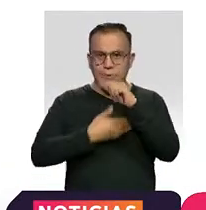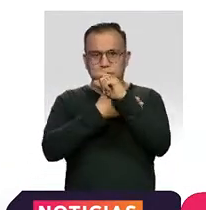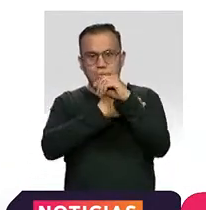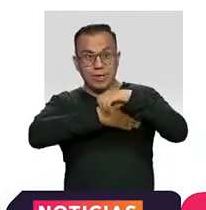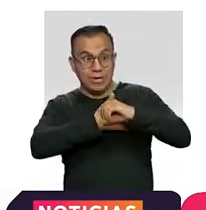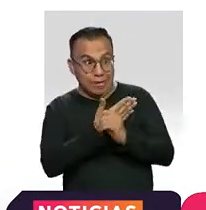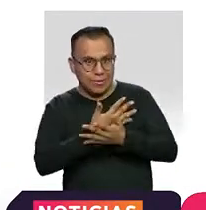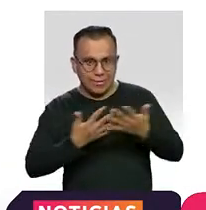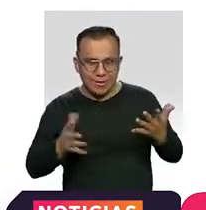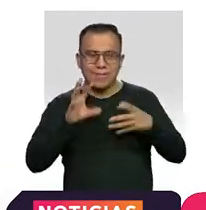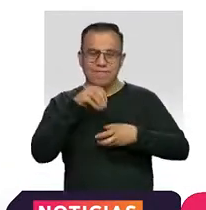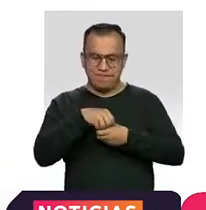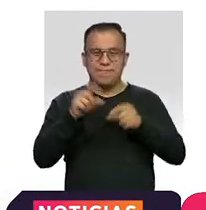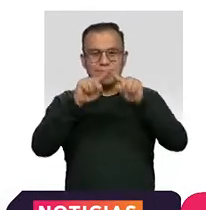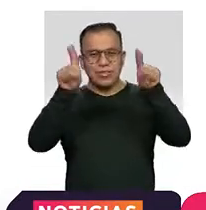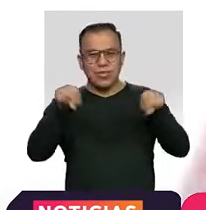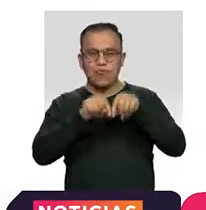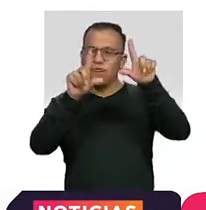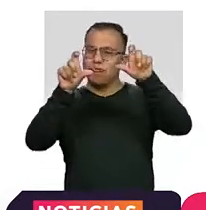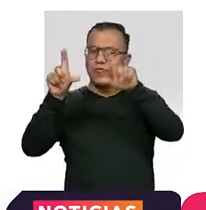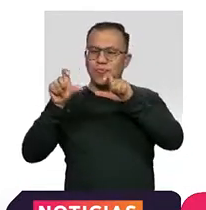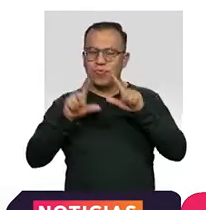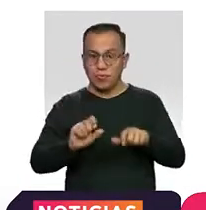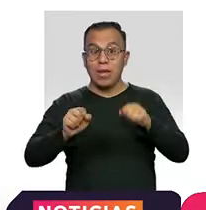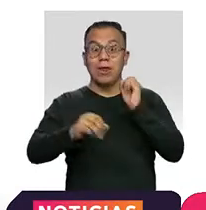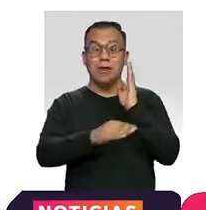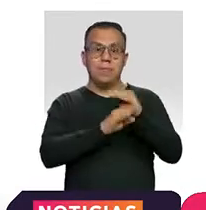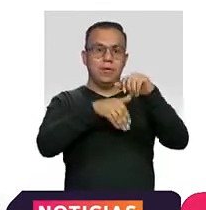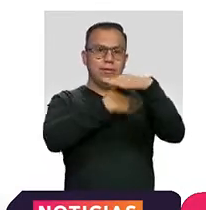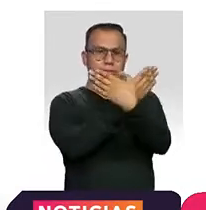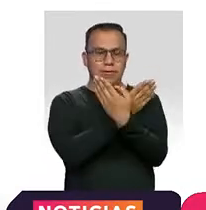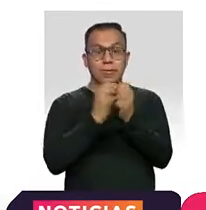QUE SE EXTENDERá DURANTE TODA LA SEMANA CON LA REALIZACIóN DE